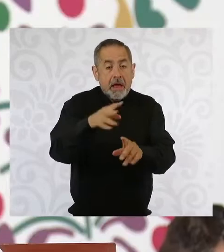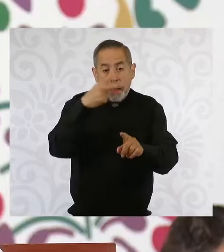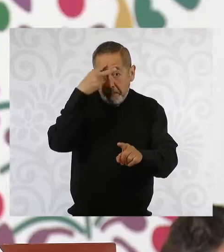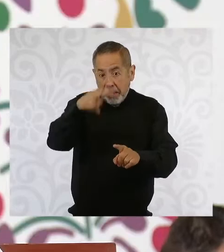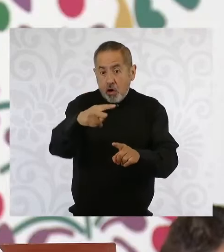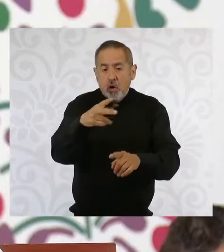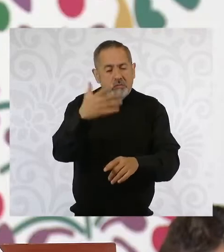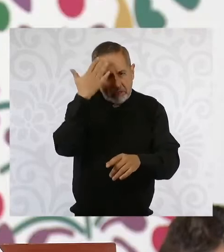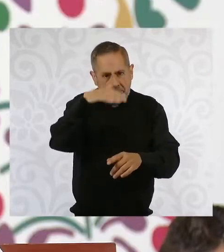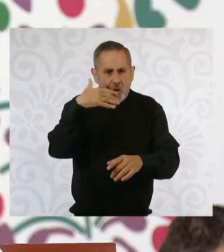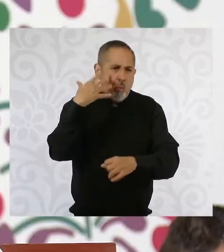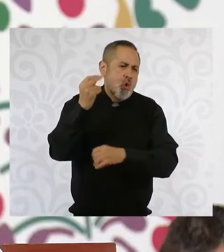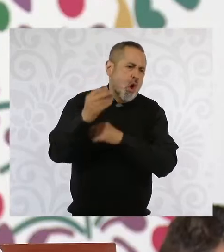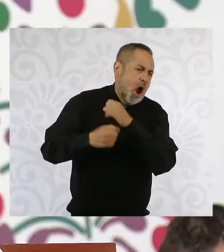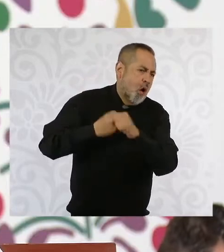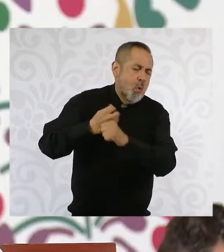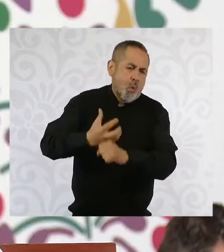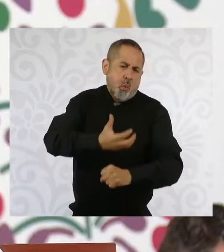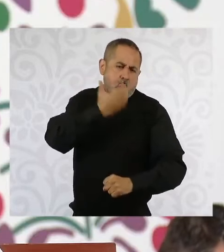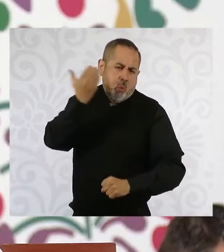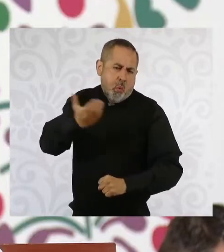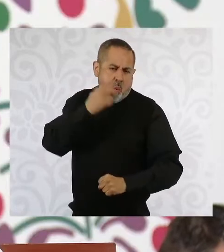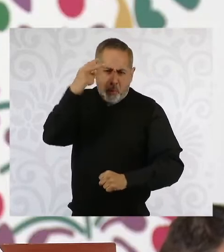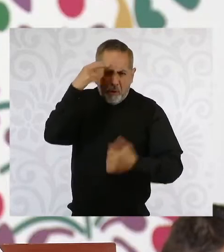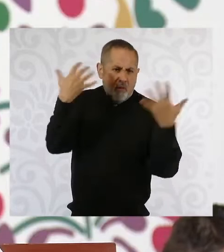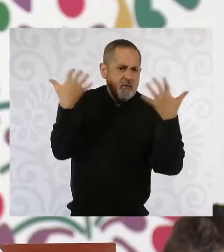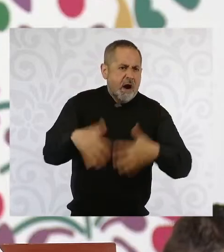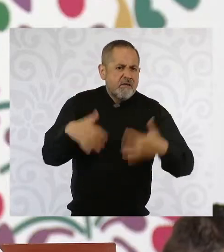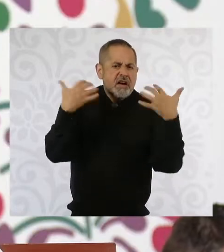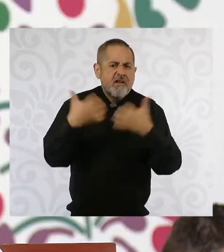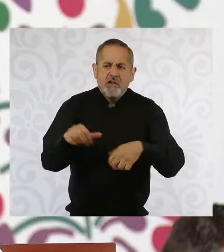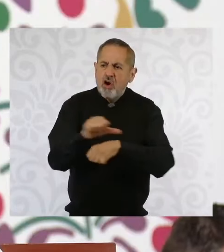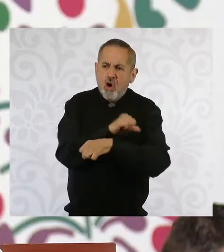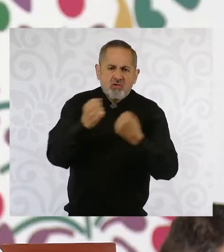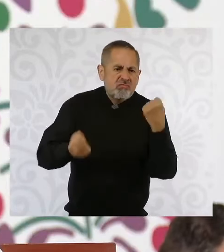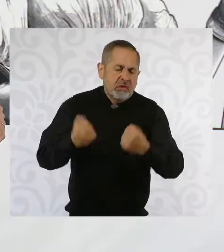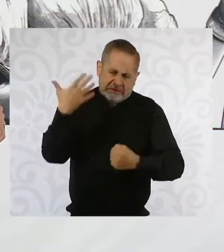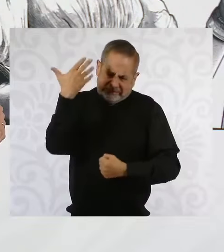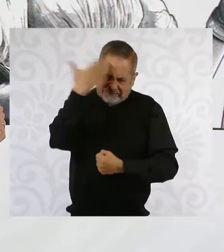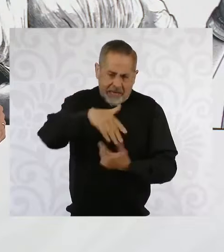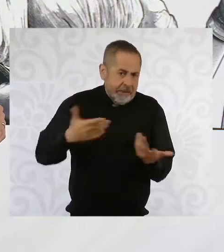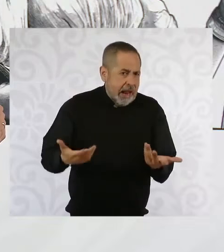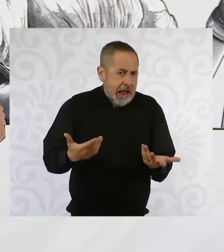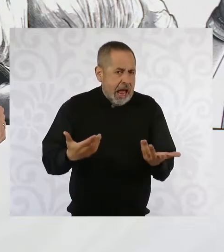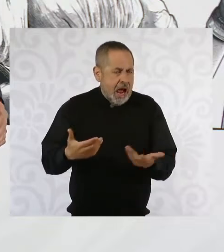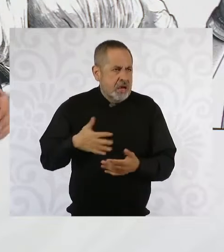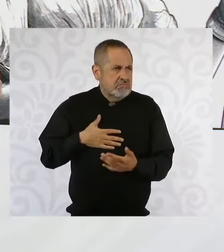ición de fabricación de autos Esto hace que el proyecto línea haga mucho sentido porque tenemos